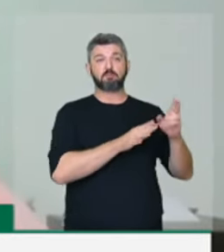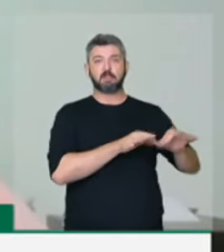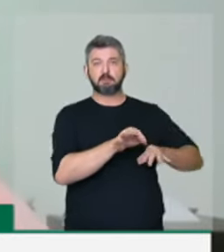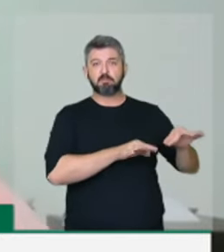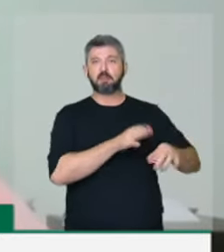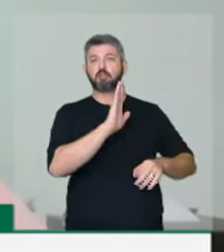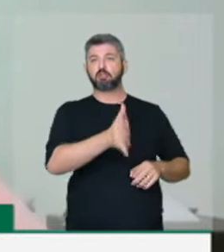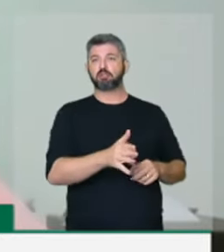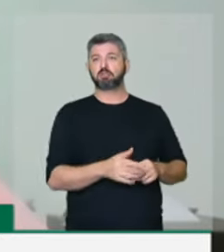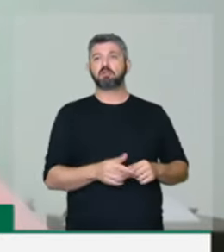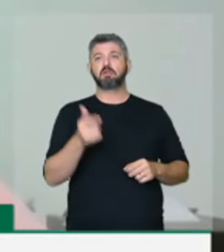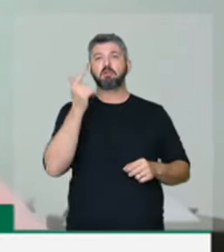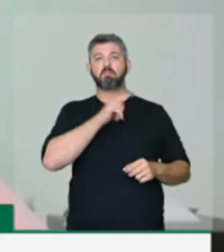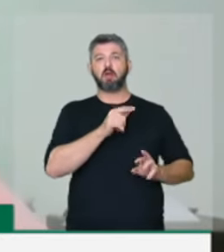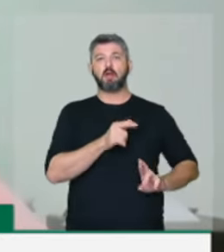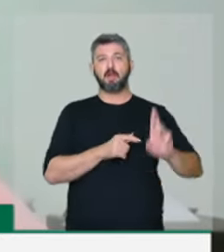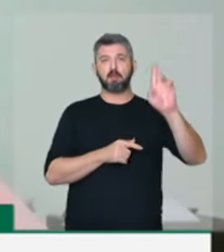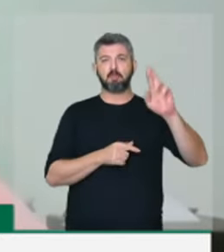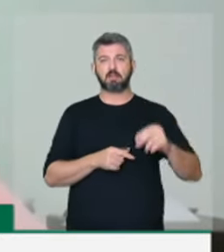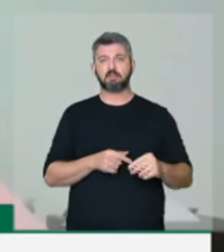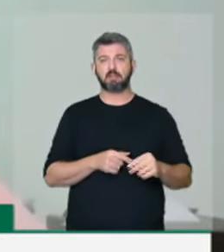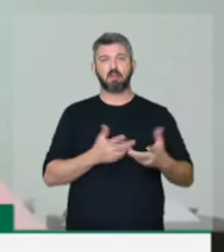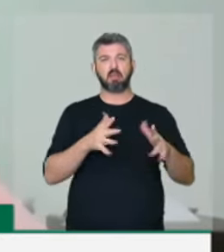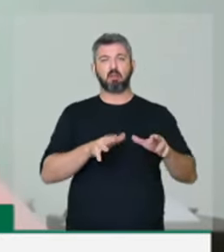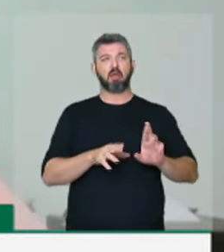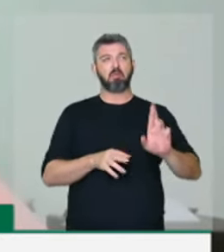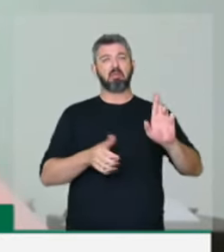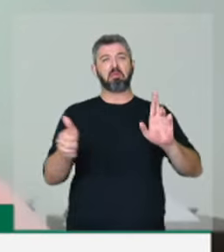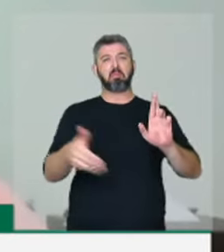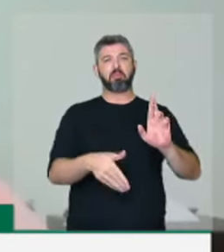REPRESENTADOS E NÃO SUBREPRESENTADOS, NÓS SABEMOS FALAR POR NÓS PRÓPRIOS, NÓS SABEMOS MUITO BEM DOS NOSSOS